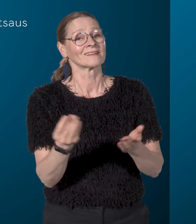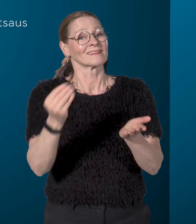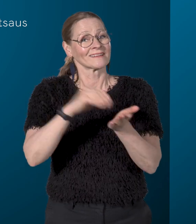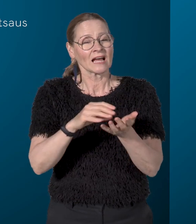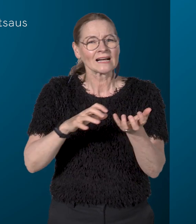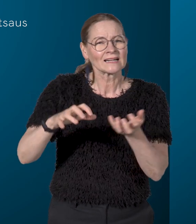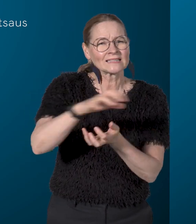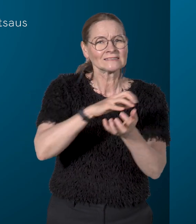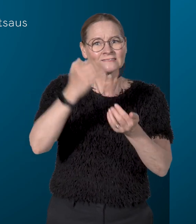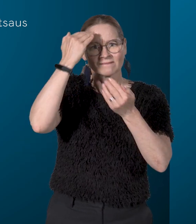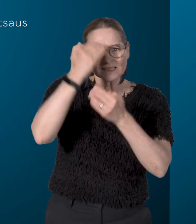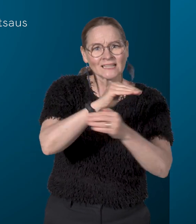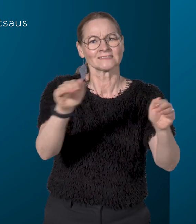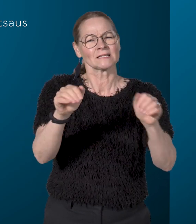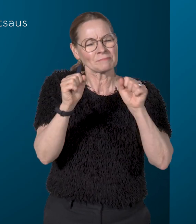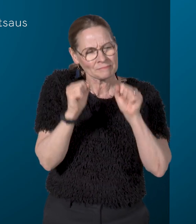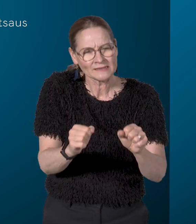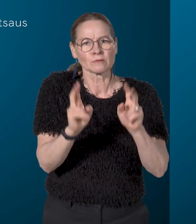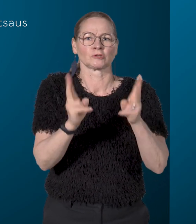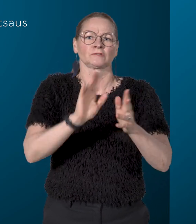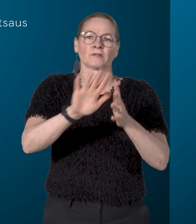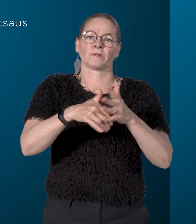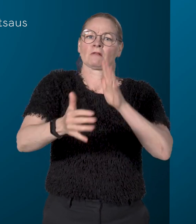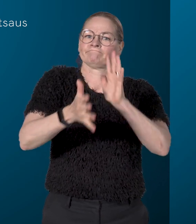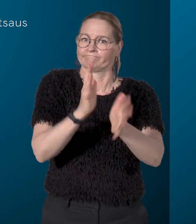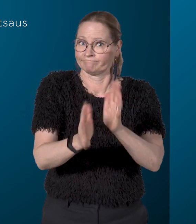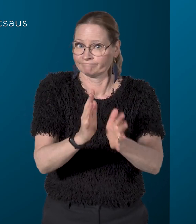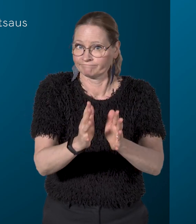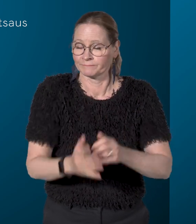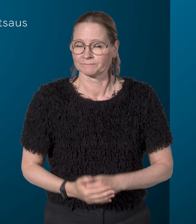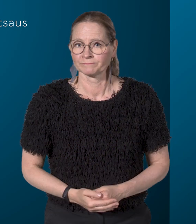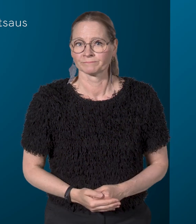Lisäksi kriisiviestintää tulee tehdä myös viittomakielellä.